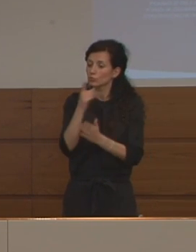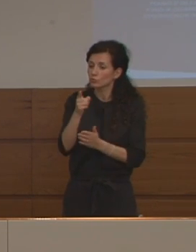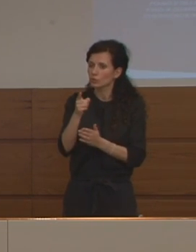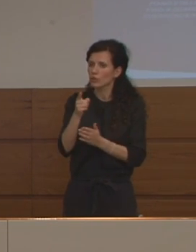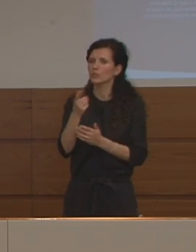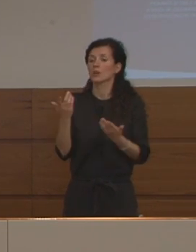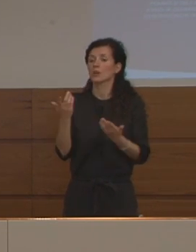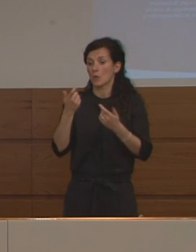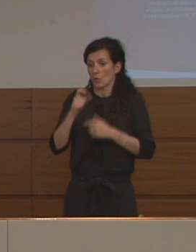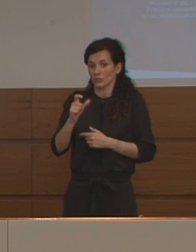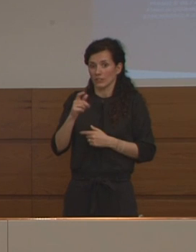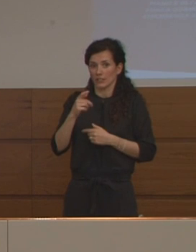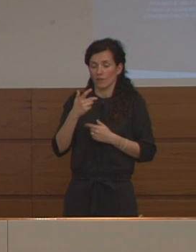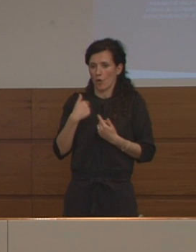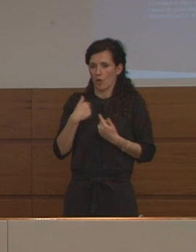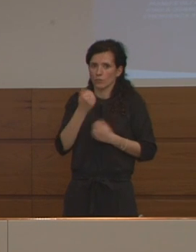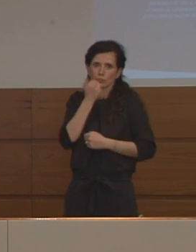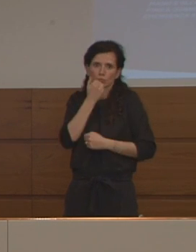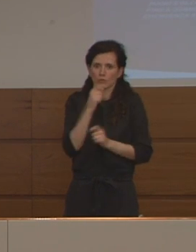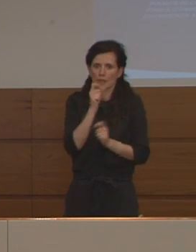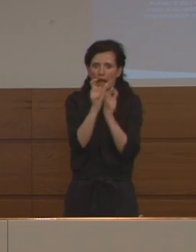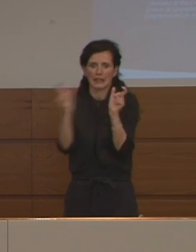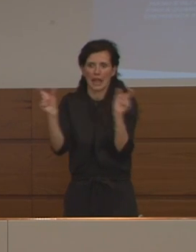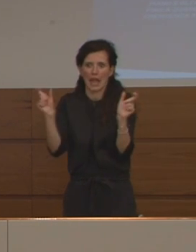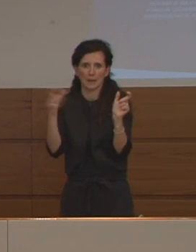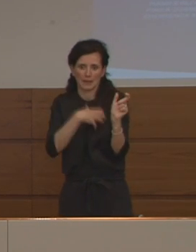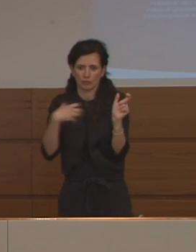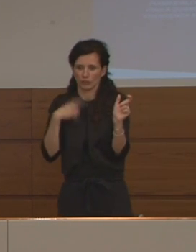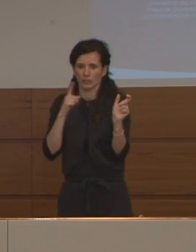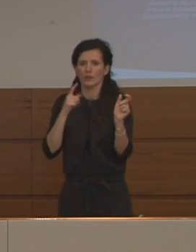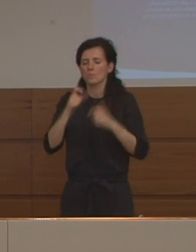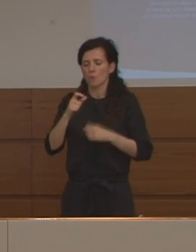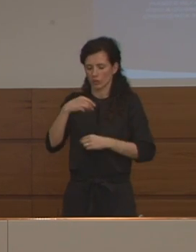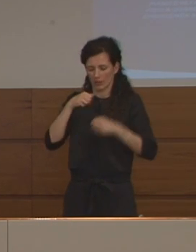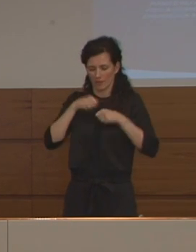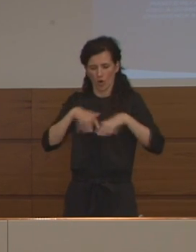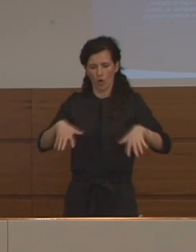perdoni se non uso i termini giusti - si chiudono per la coagulazione del sangue,